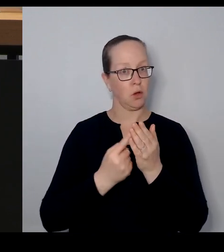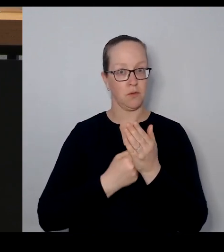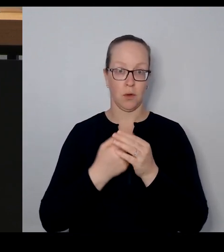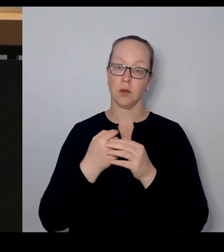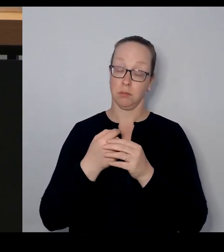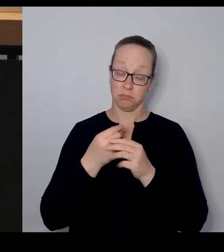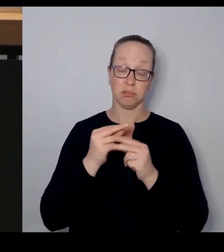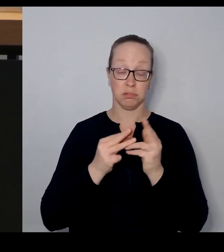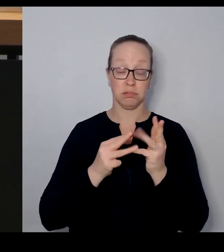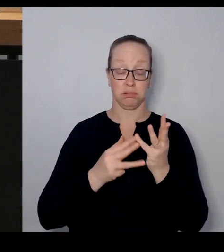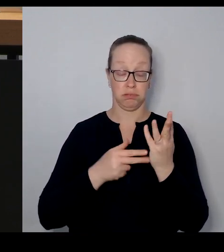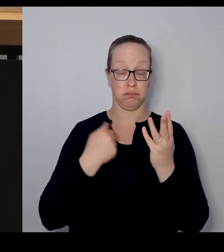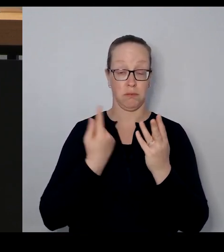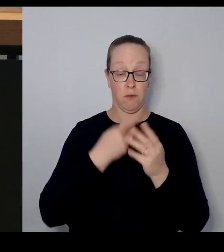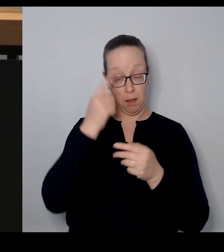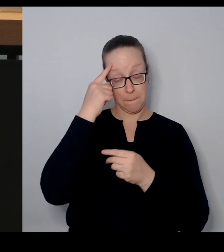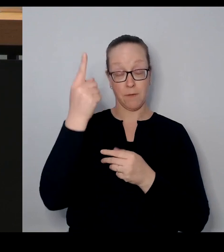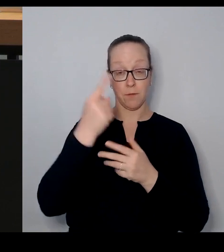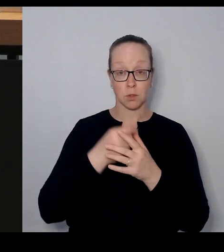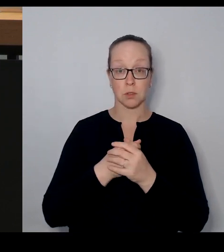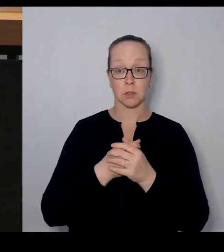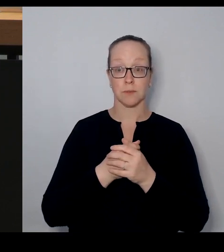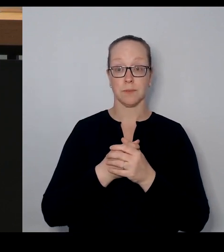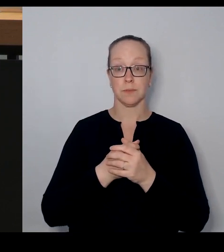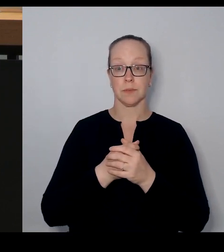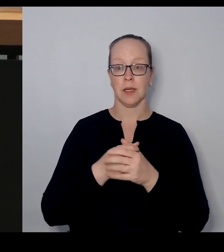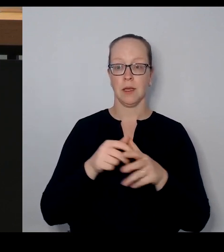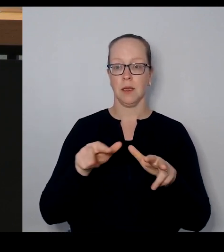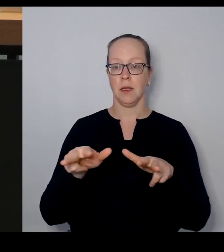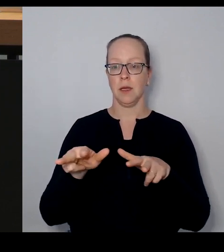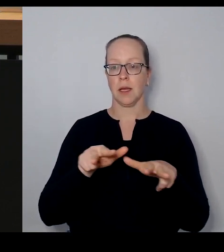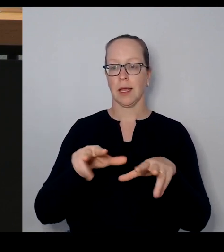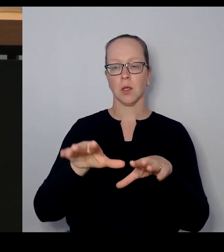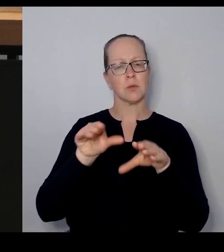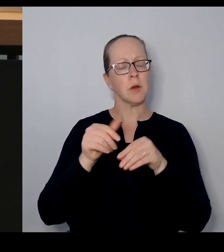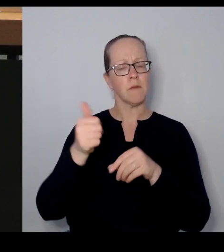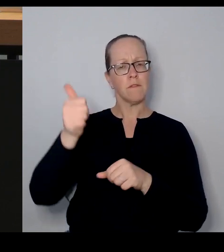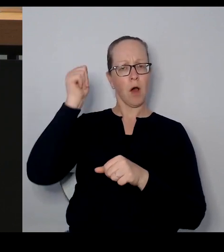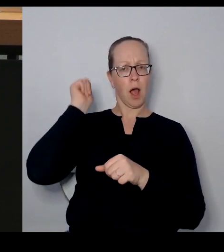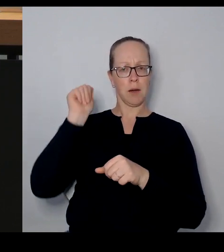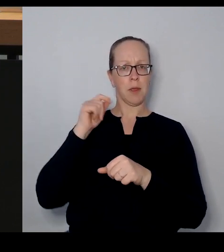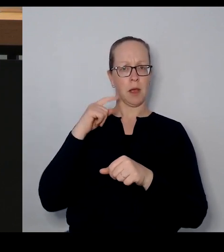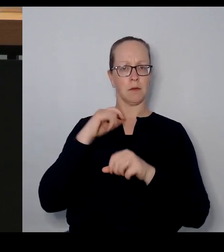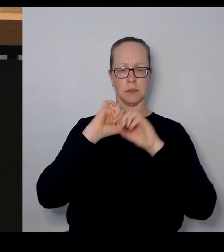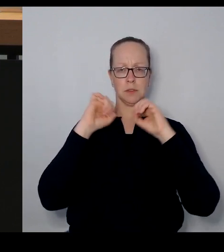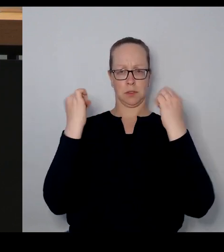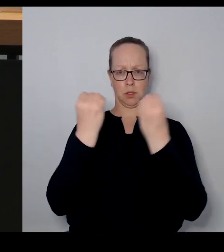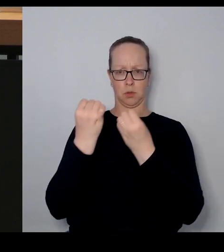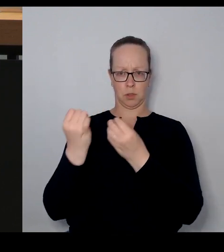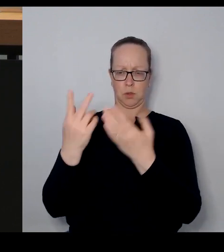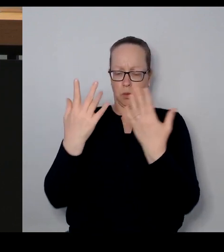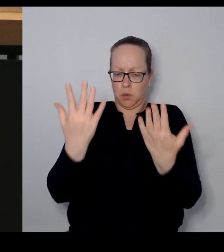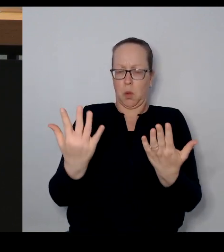auch vor der Situation gestanden, angesichts der Finanzlage der Stadt, mit dem letztlaufenden Doppelhaushalt sofort